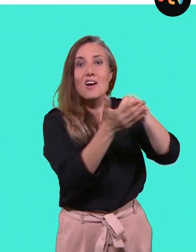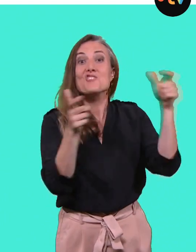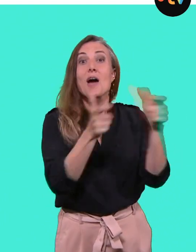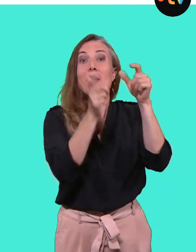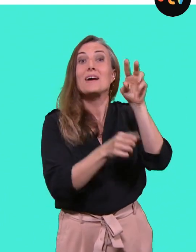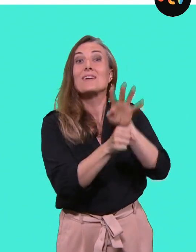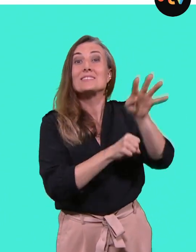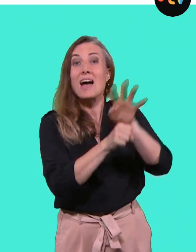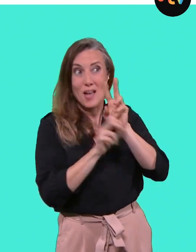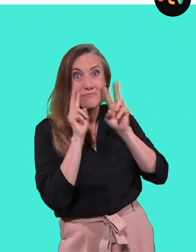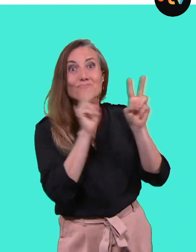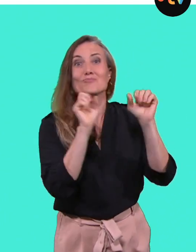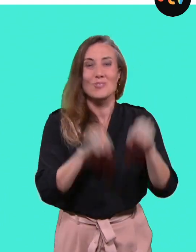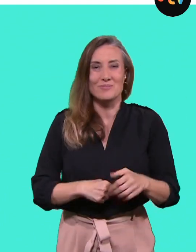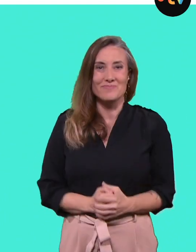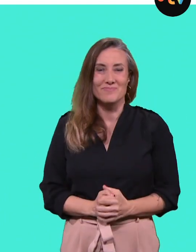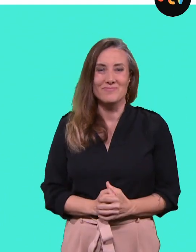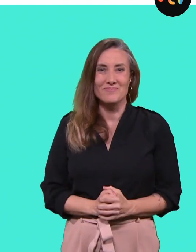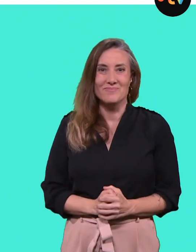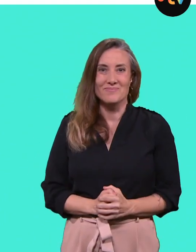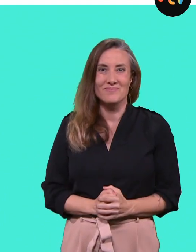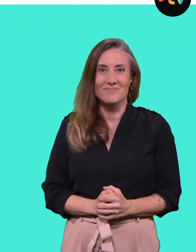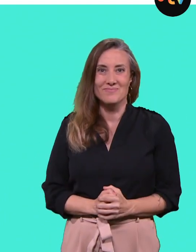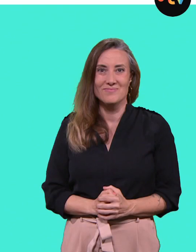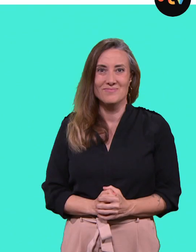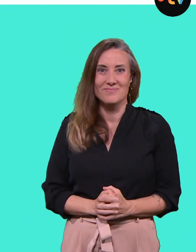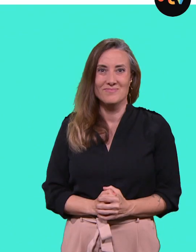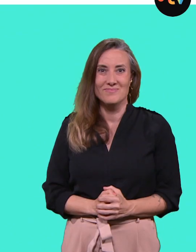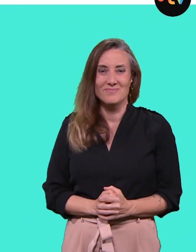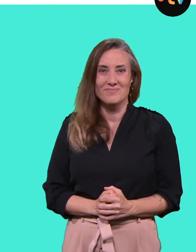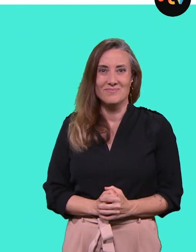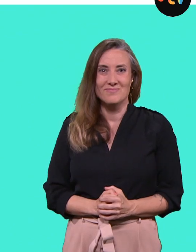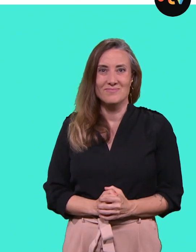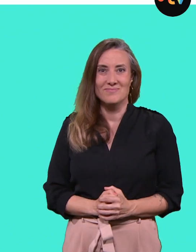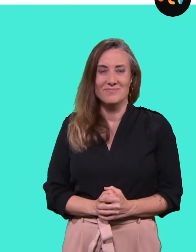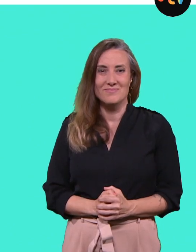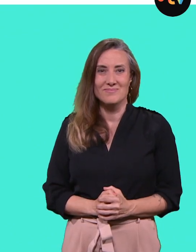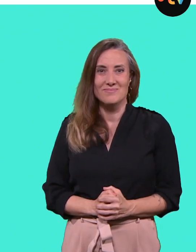Il sera visible au Château de Versailles à partir du 26 octobre.